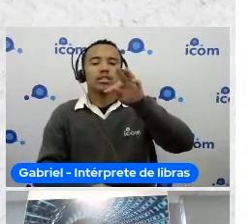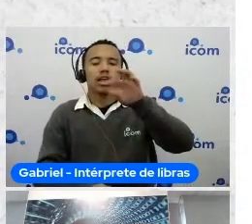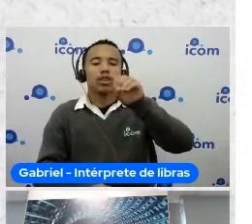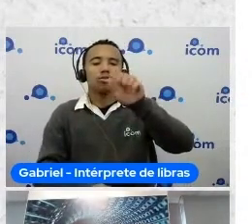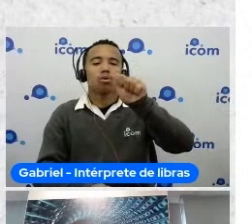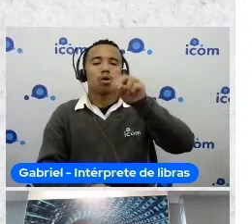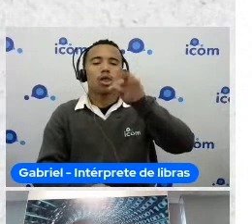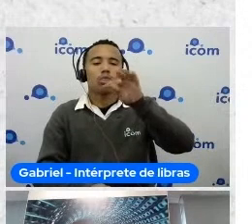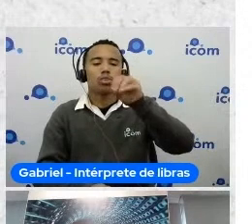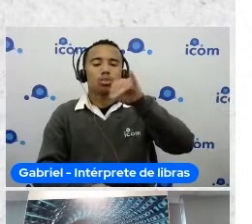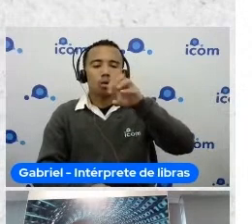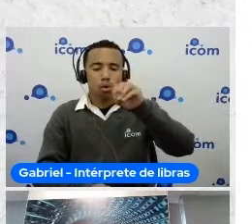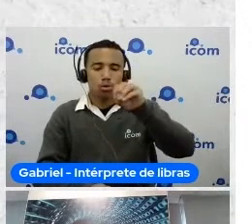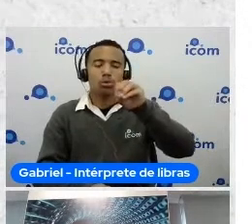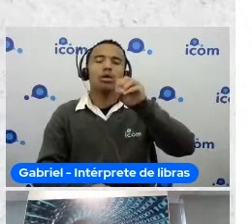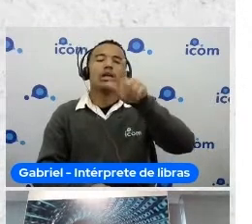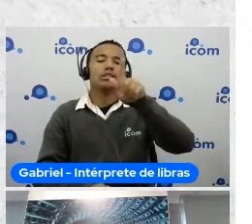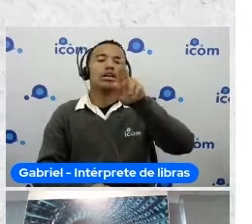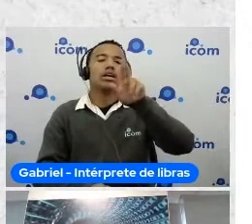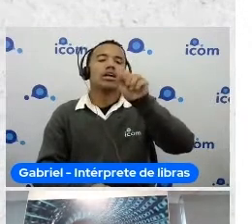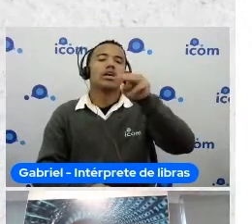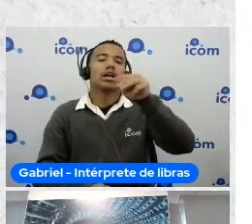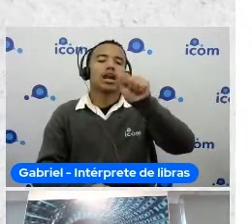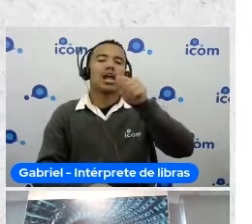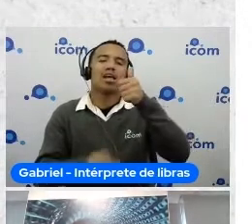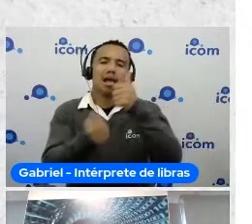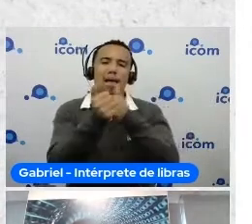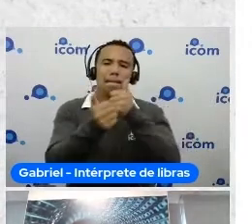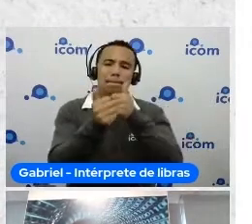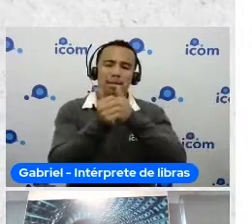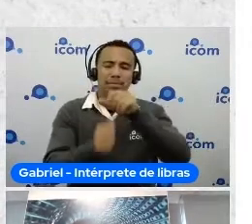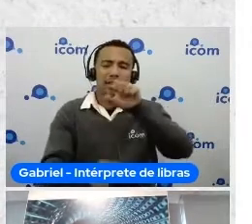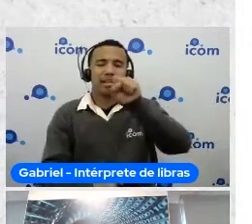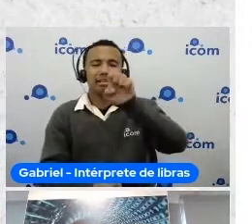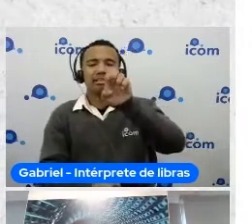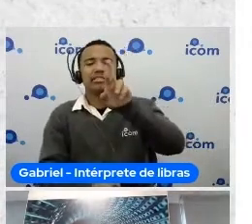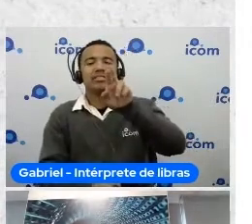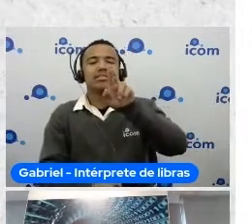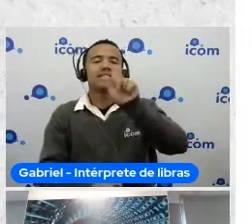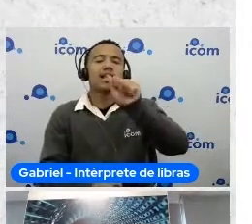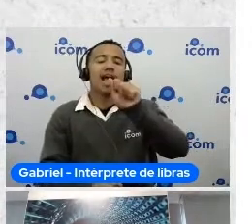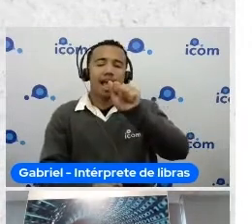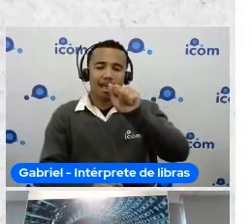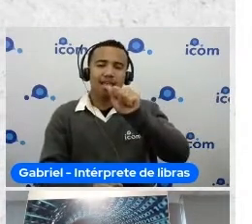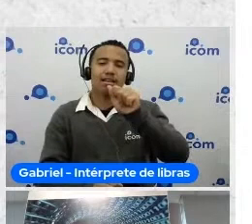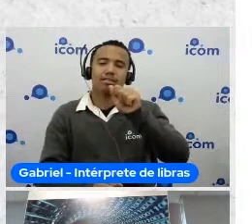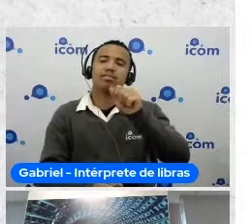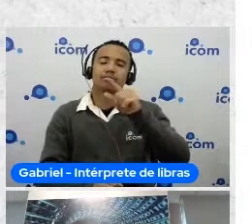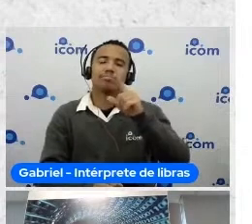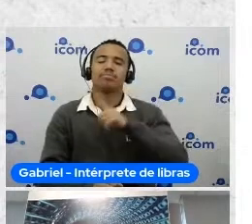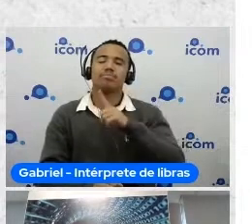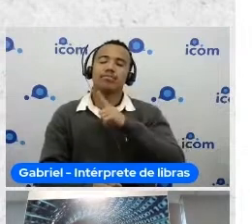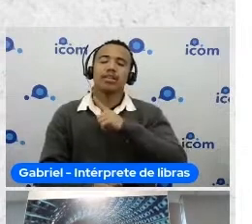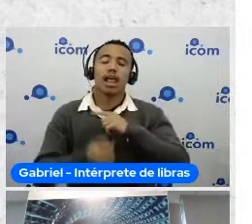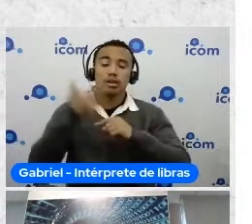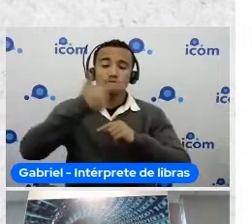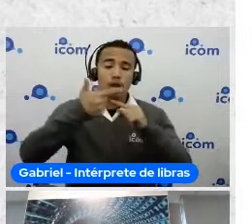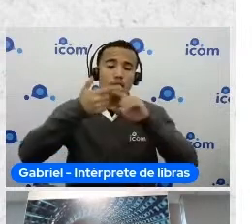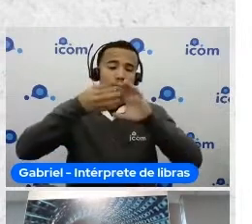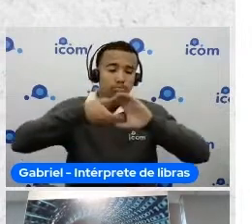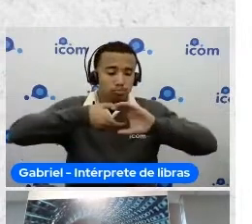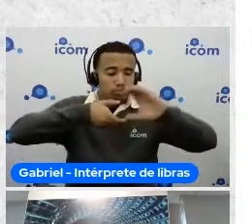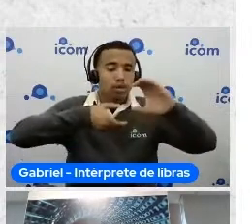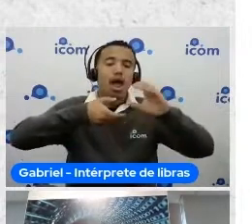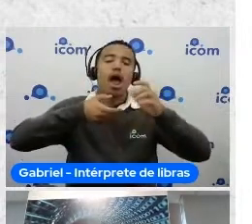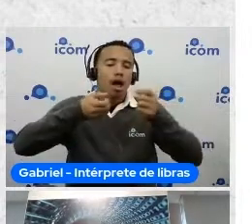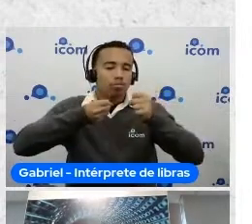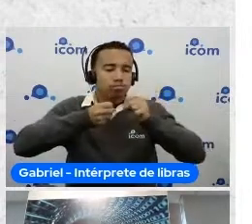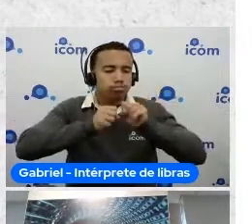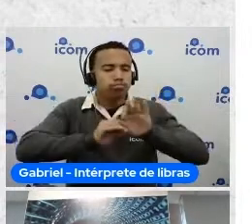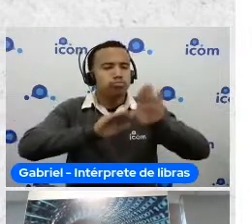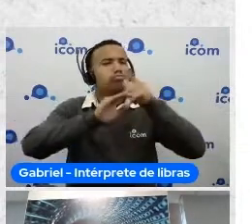aos pés da Serra da Canastra, onde na Estação de Bombeamentos 2 ele é impulsionado serra acima, e